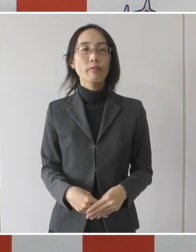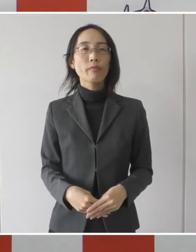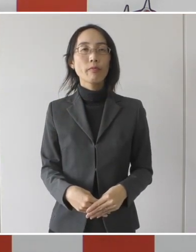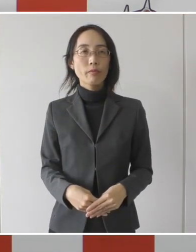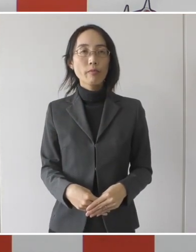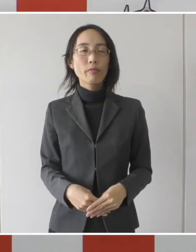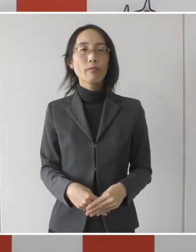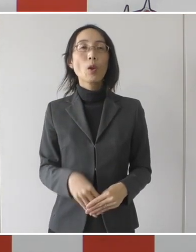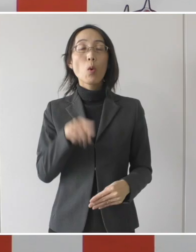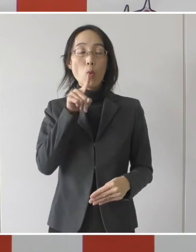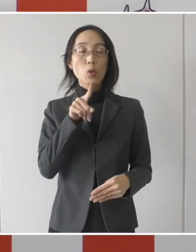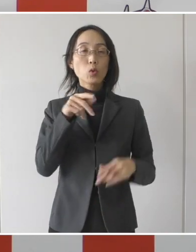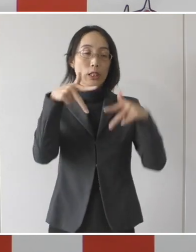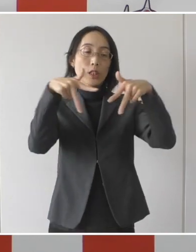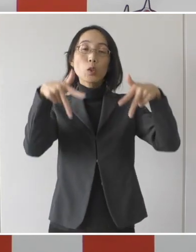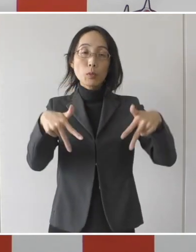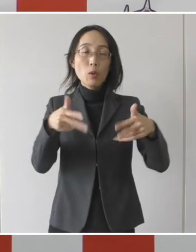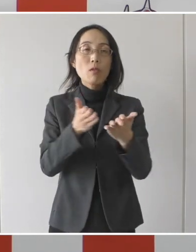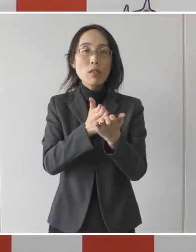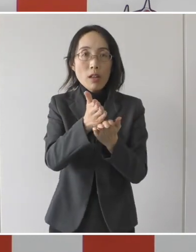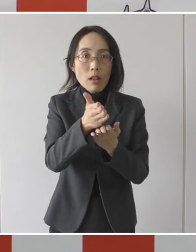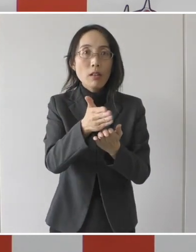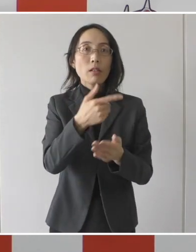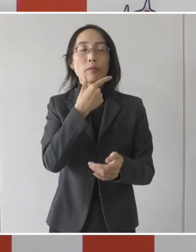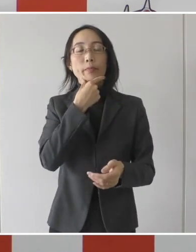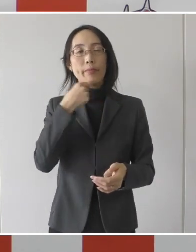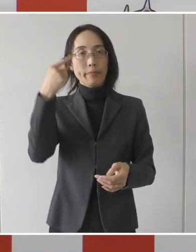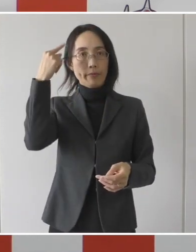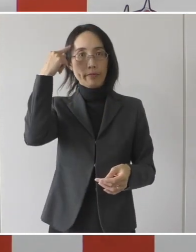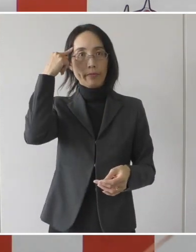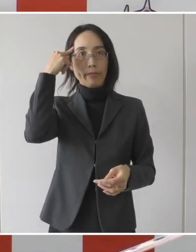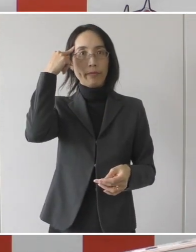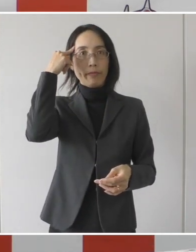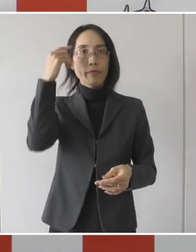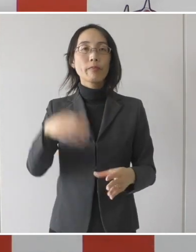こういう仕組みをスタートさせて頂こうということであります。